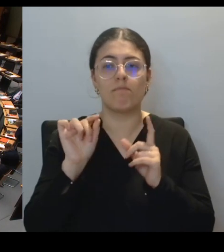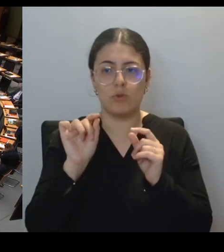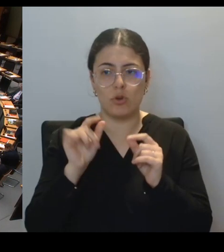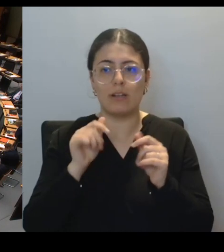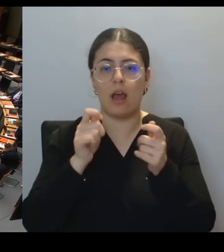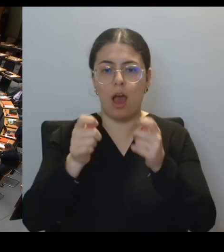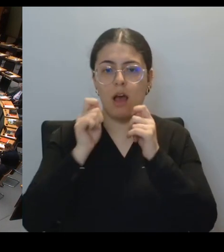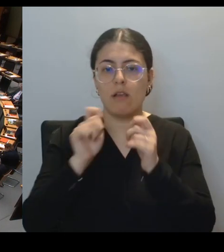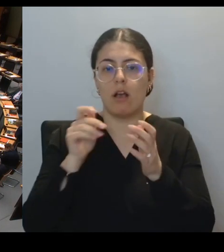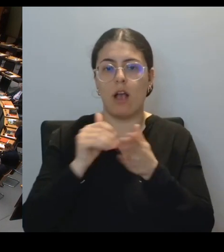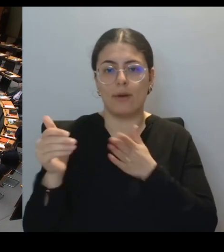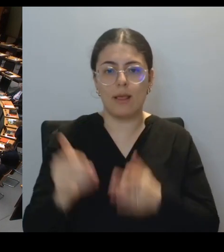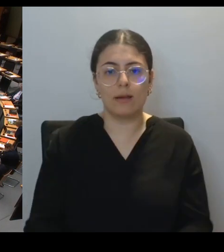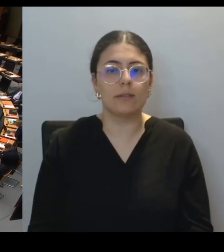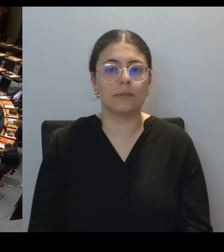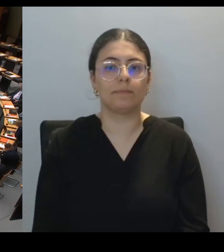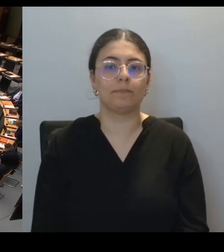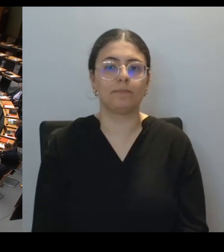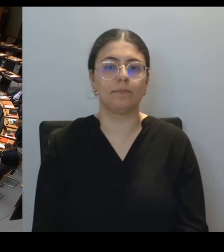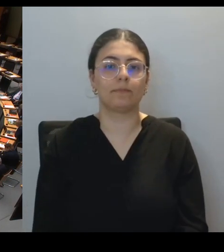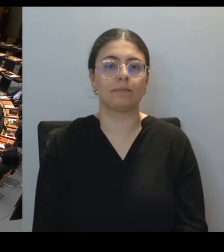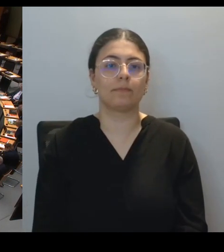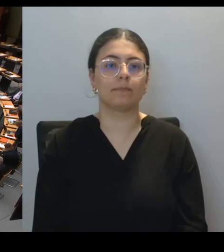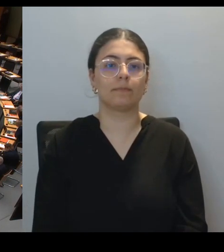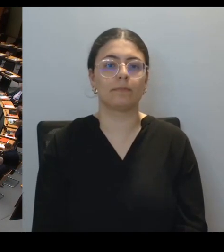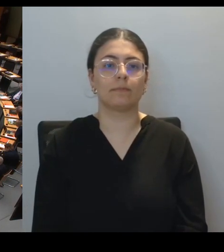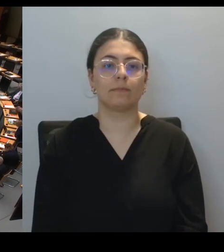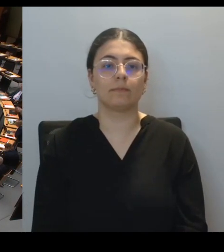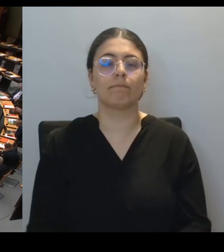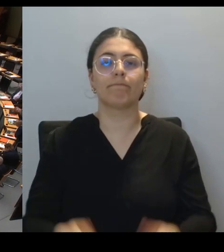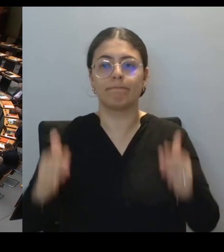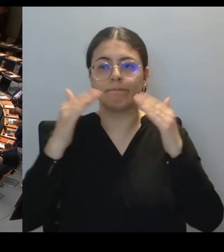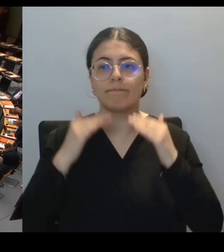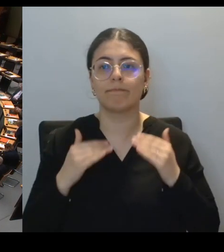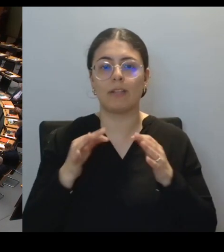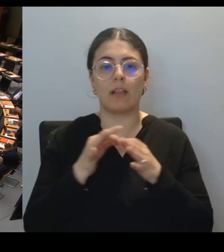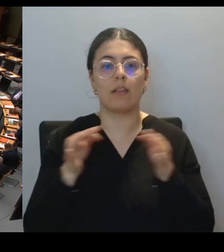Tagesordnungspunkt 19 steht auf der Konsensliste. Tagesordnungspunkt 20 war Priorität der Fraktion